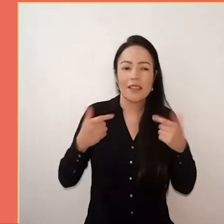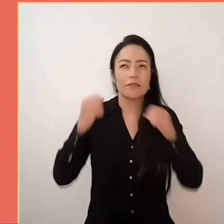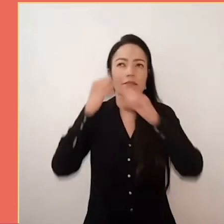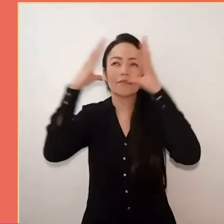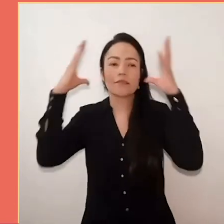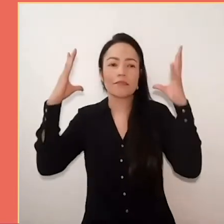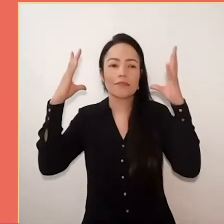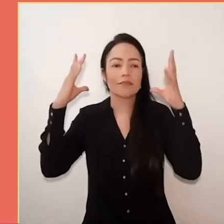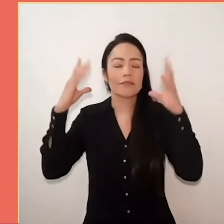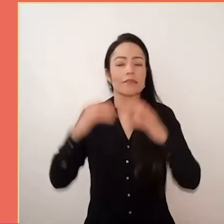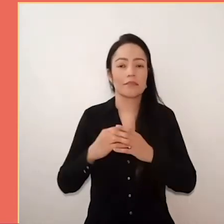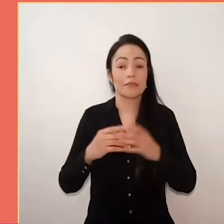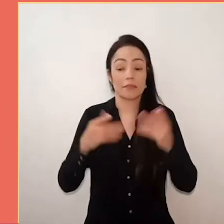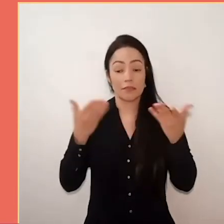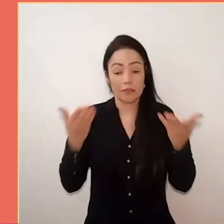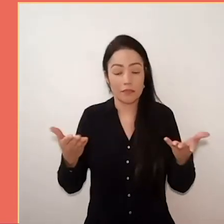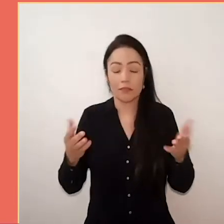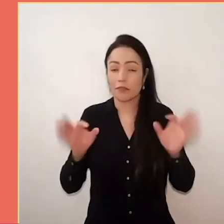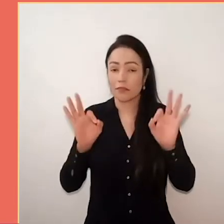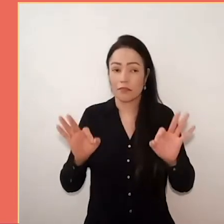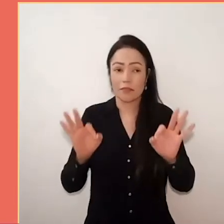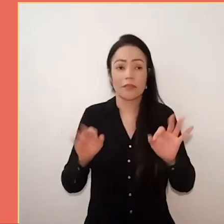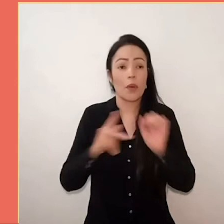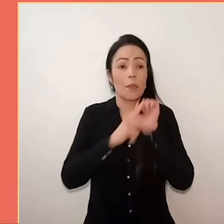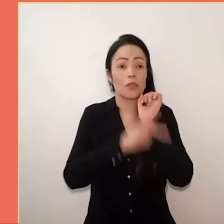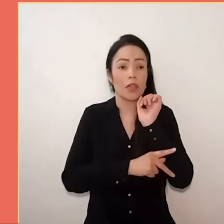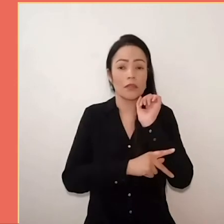e esse programa é exatamente um projeto pra uma sociedade conservadora,